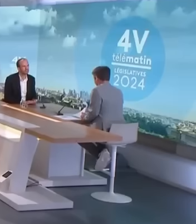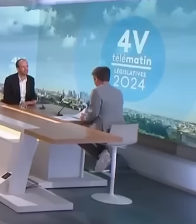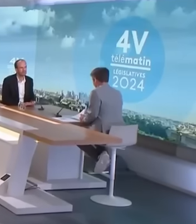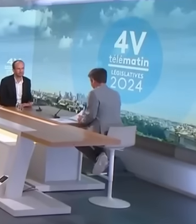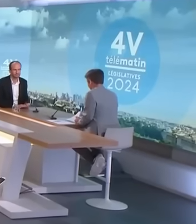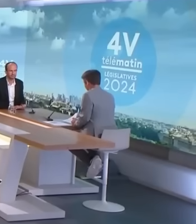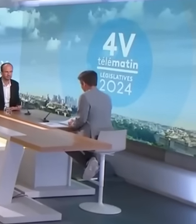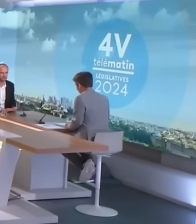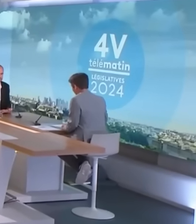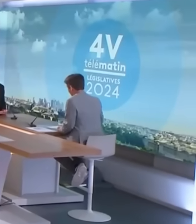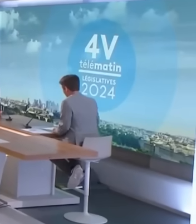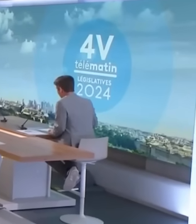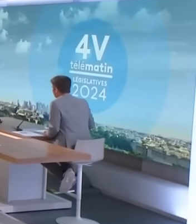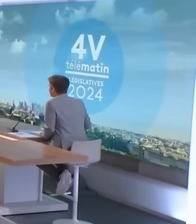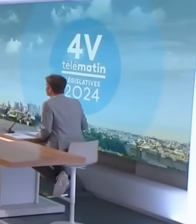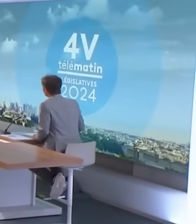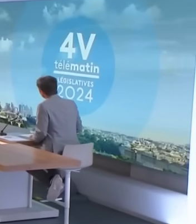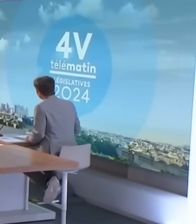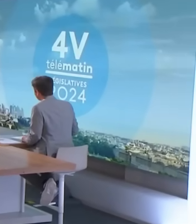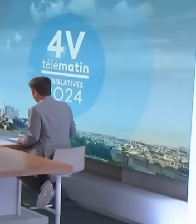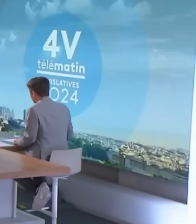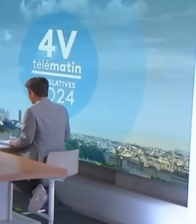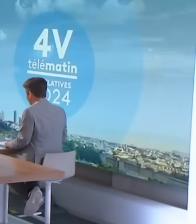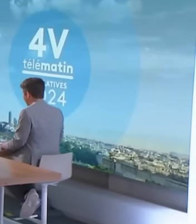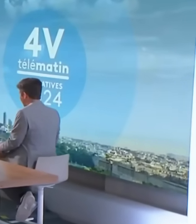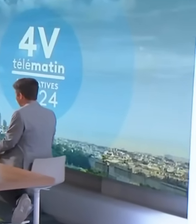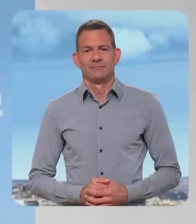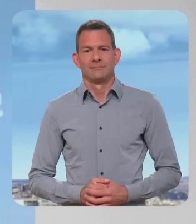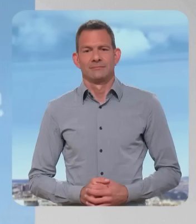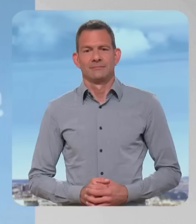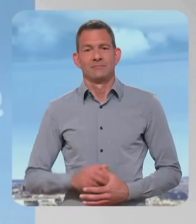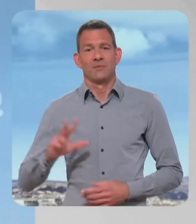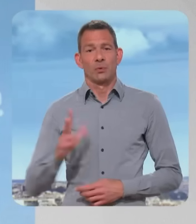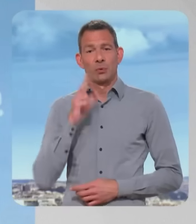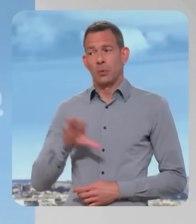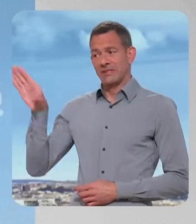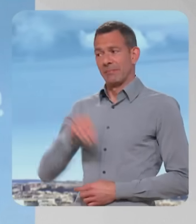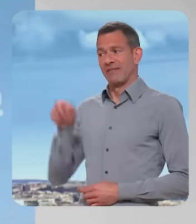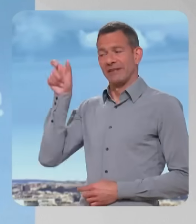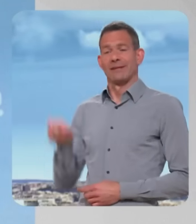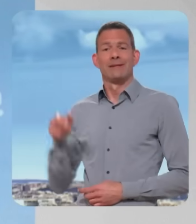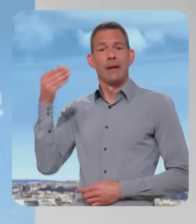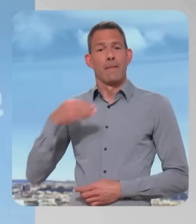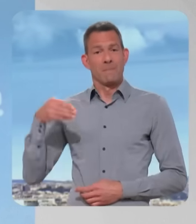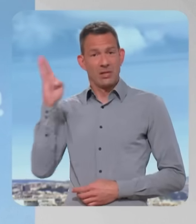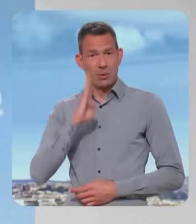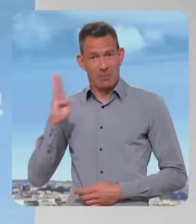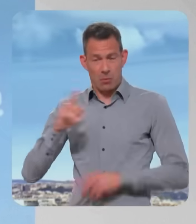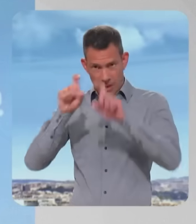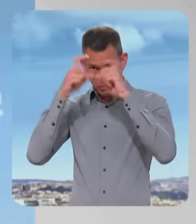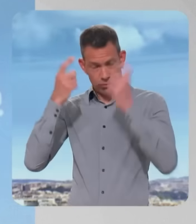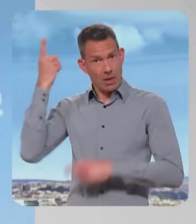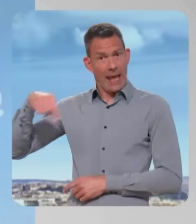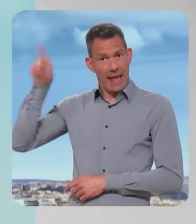Tout de suite, les 4V.